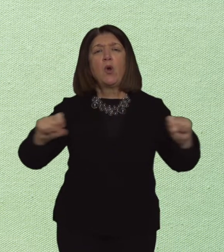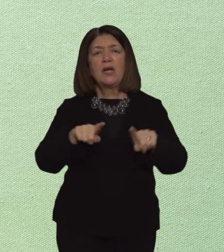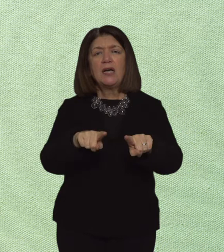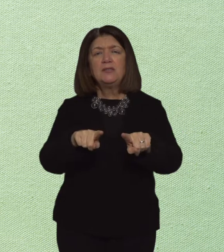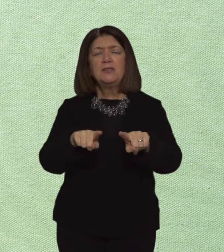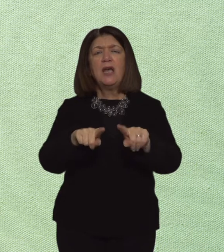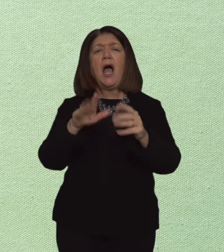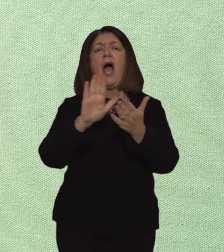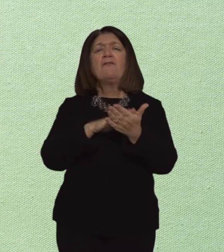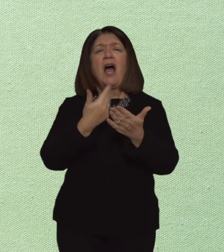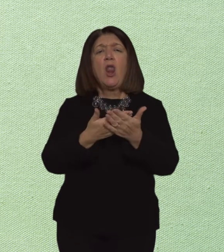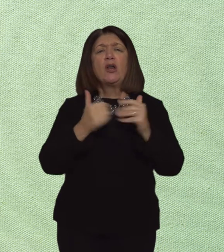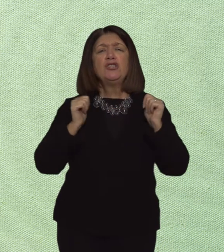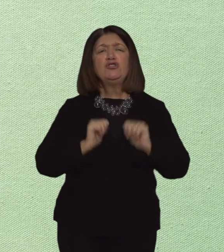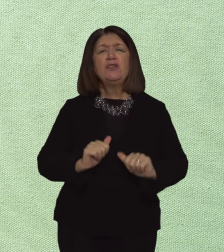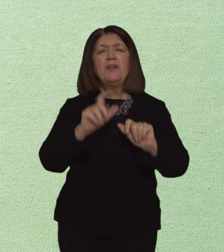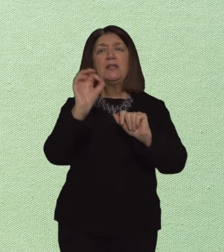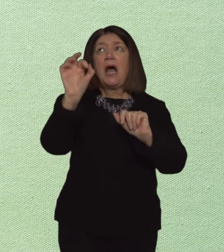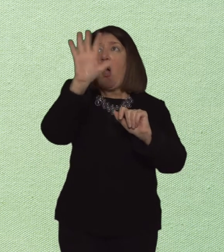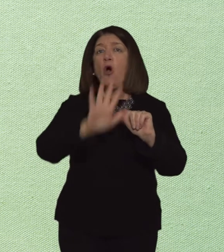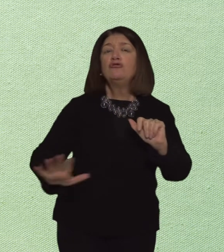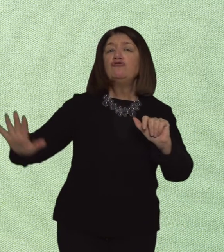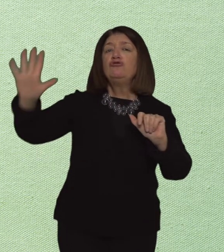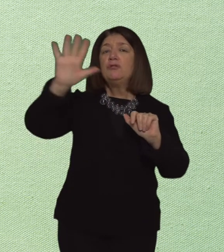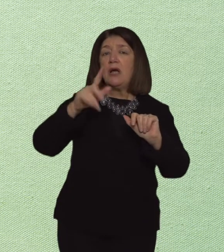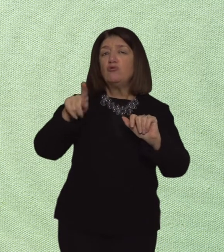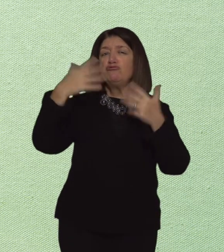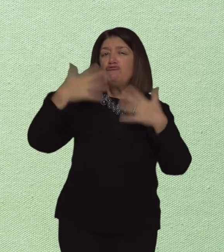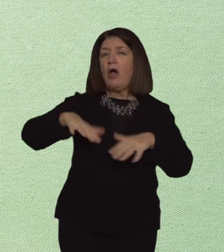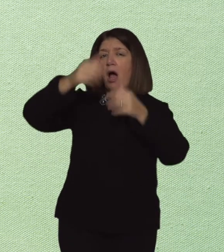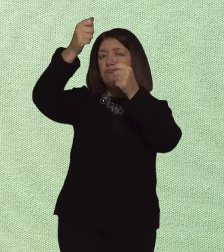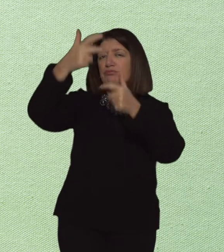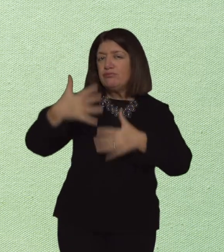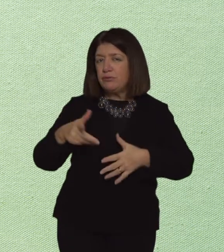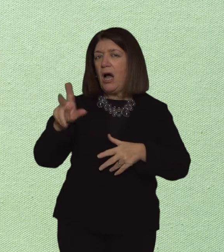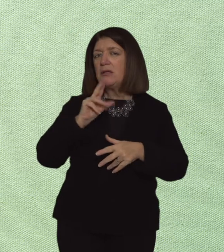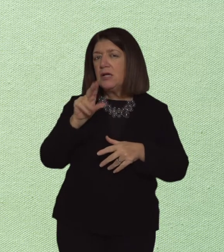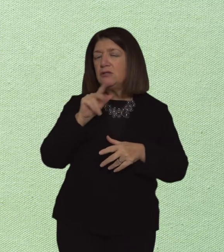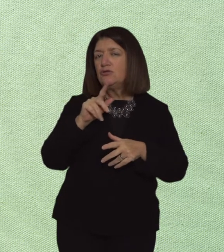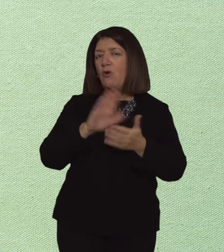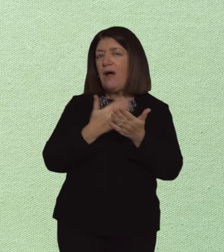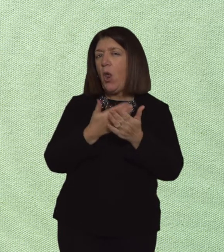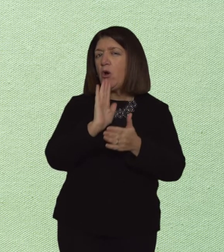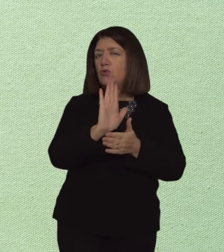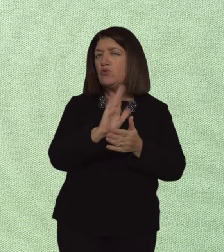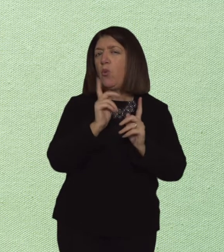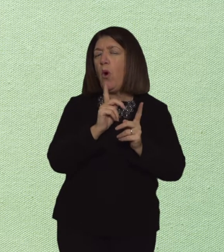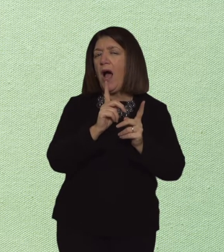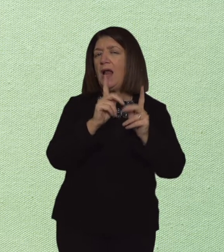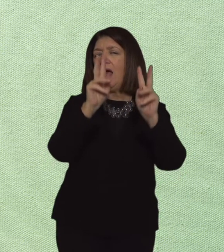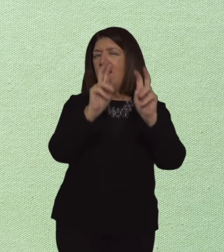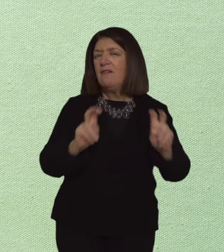occidentale, li hai già elencati alcuni... ecco io vorrei aggiungere quello del rispetto, quello delle